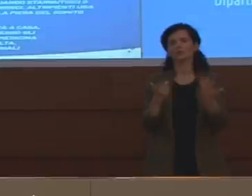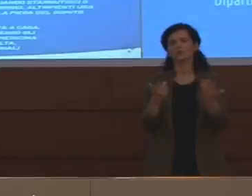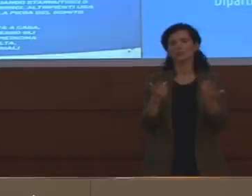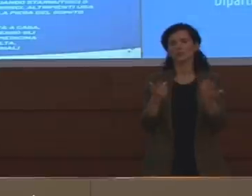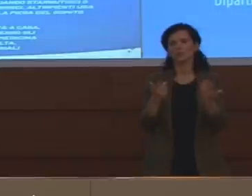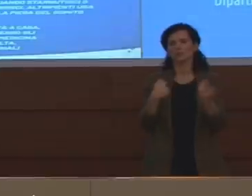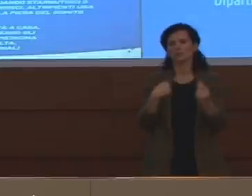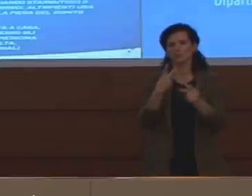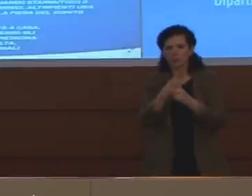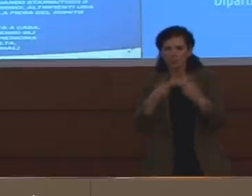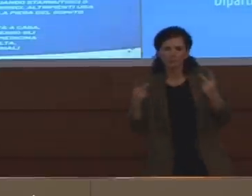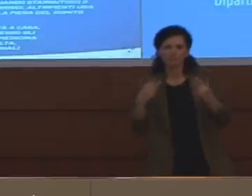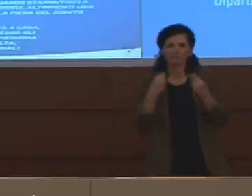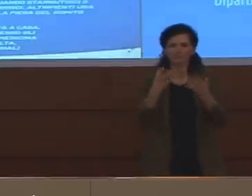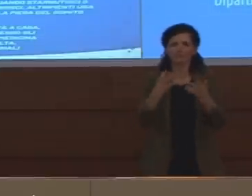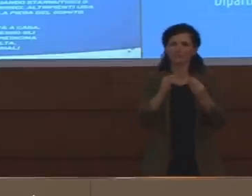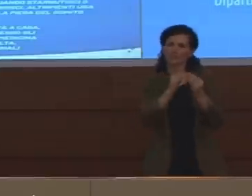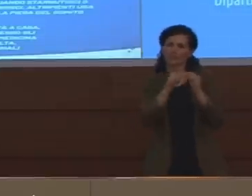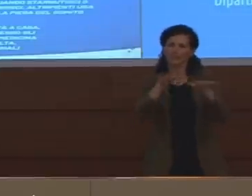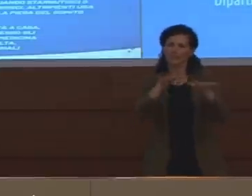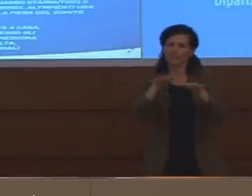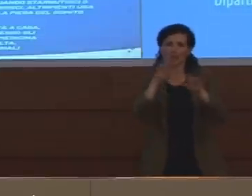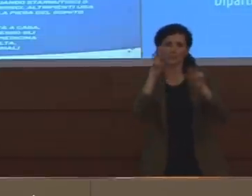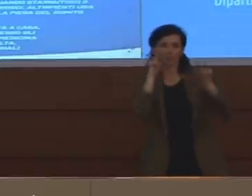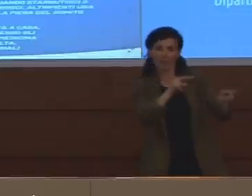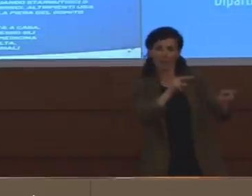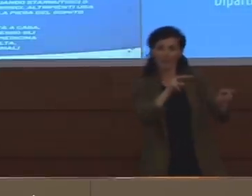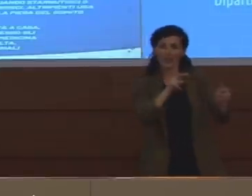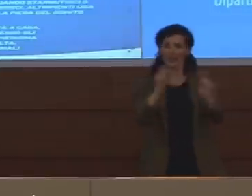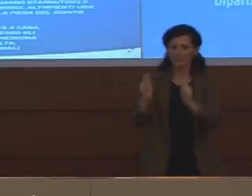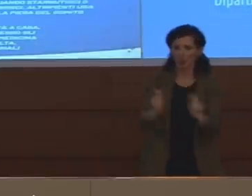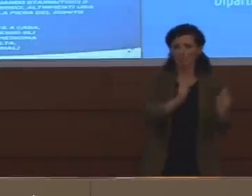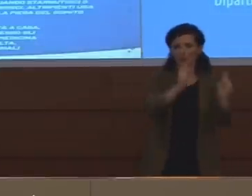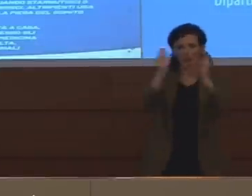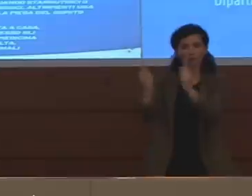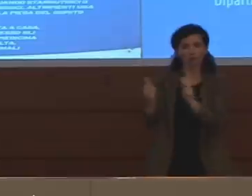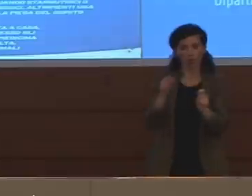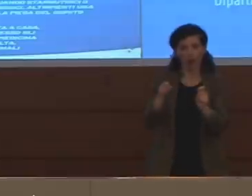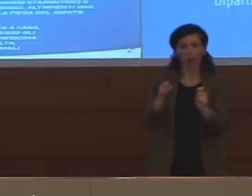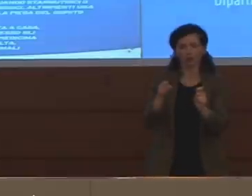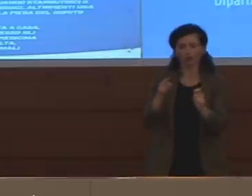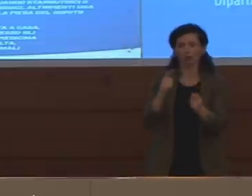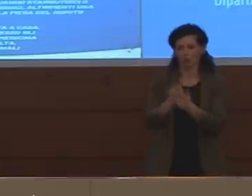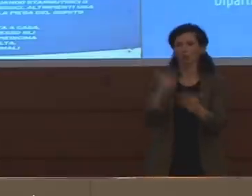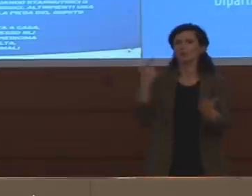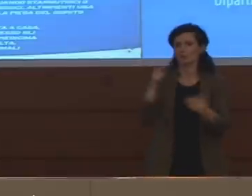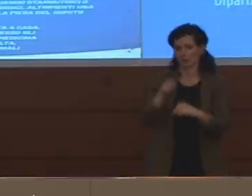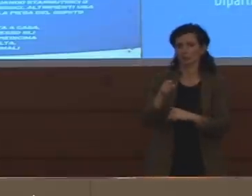sistemi di monitoraggio e di sorveglianza, e con questo mi ripeto, per mantenere i